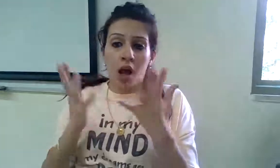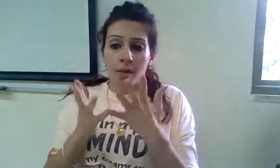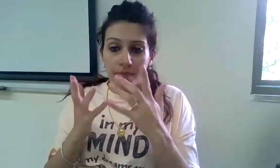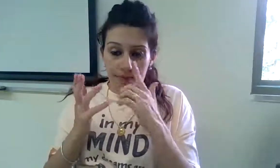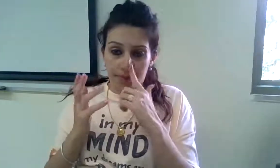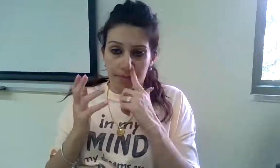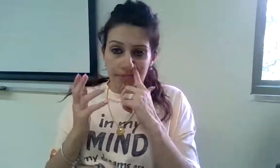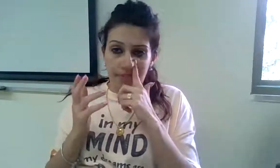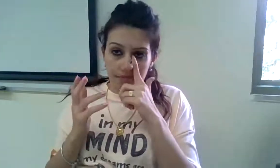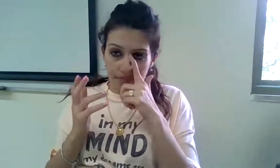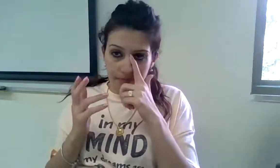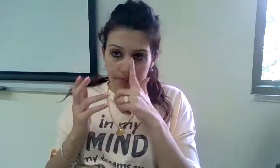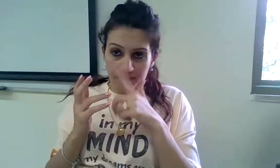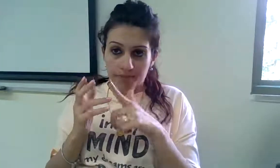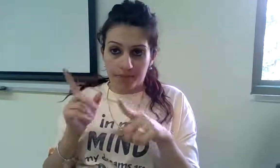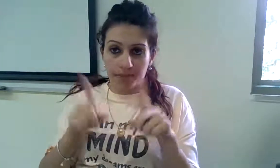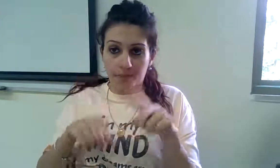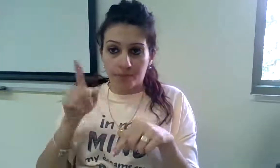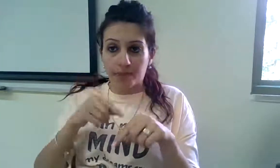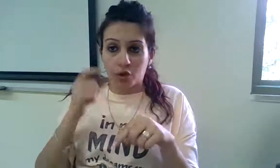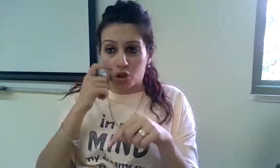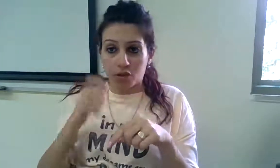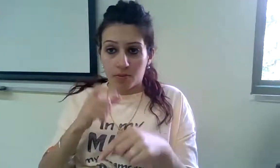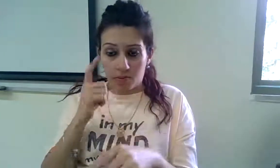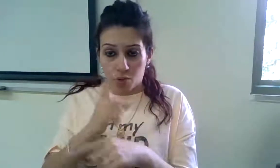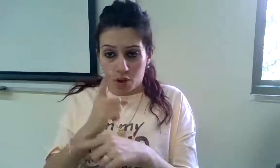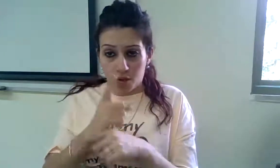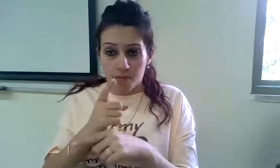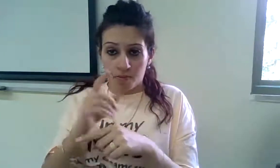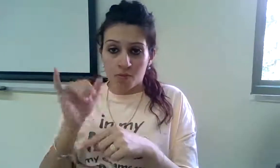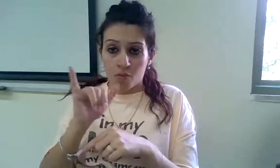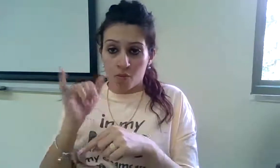القرار يعود إلى المدرسة في الكثير من الأمور التي تحدث